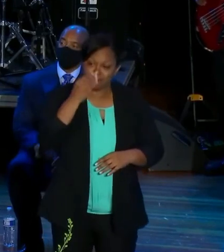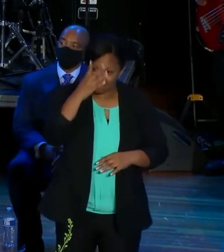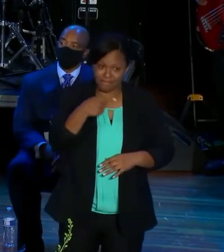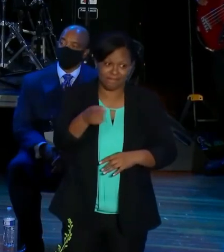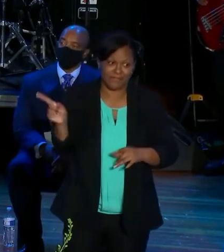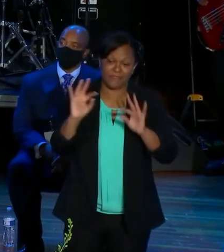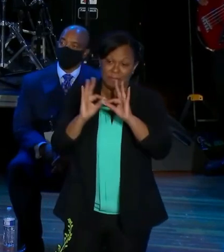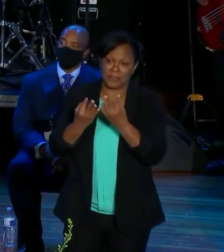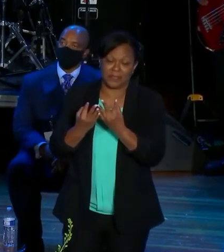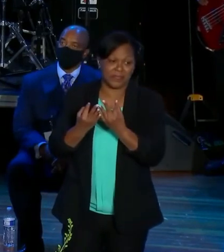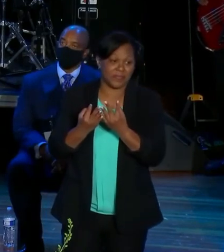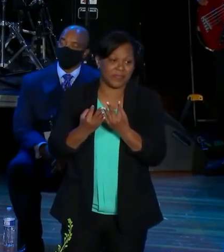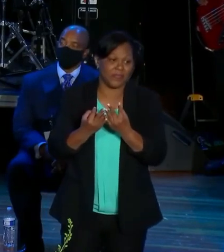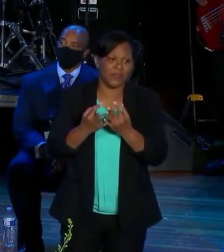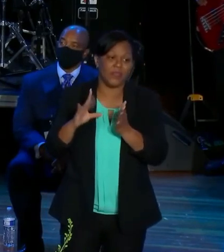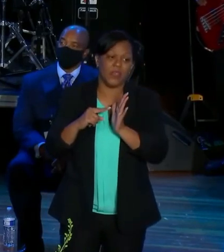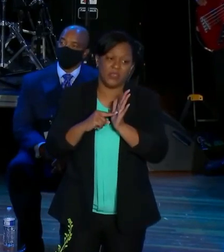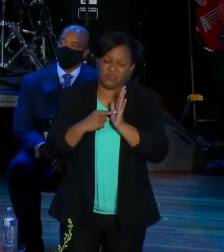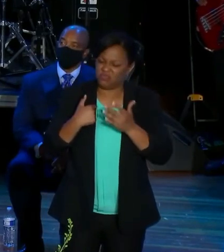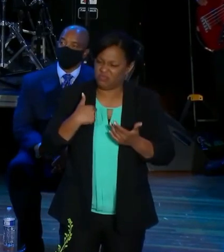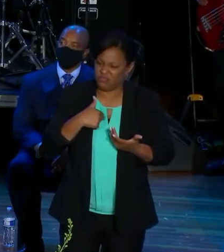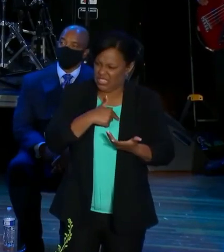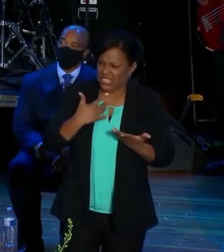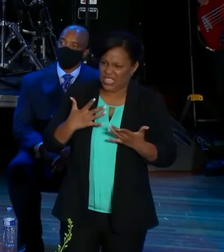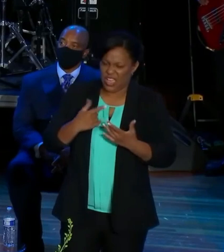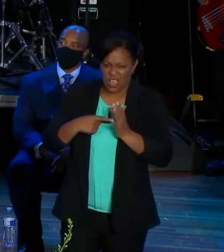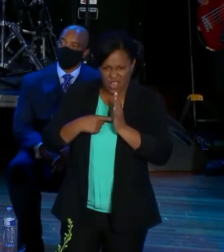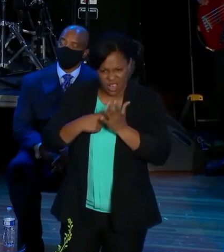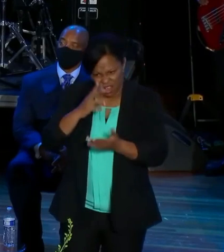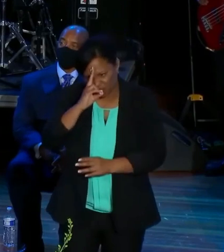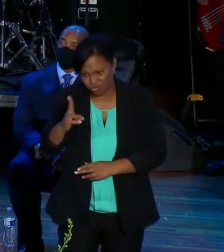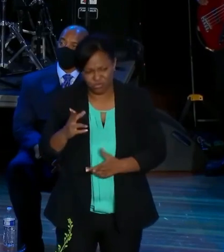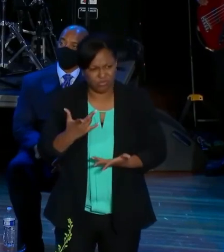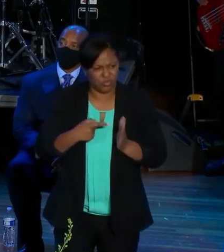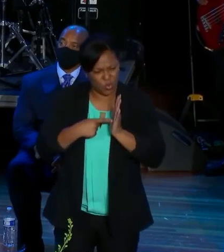och med nivå och med ett balanserat tänkande